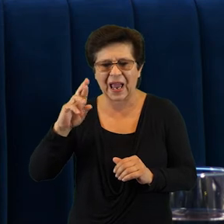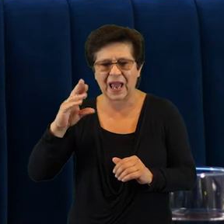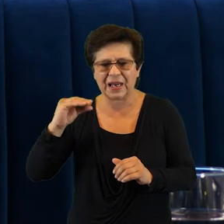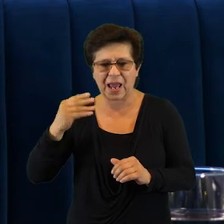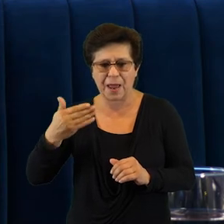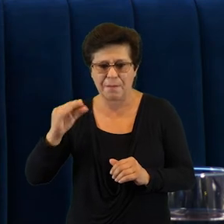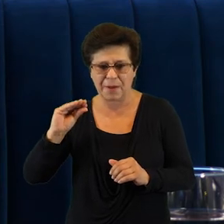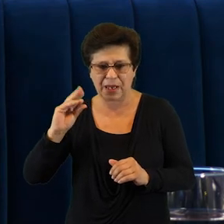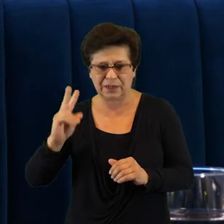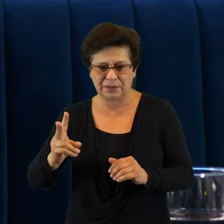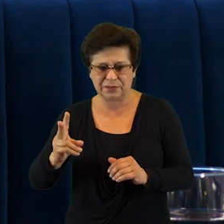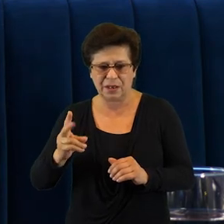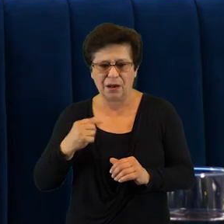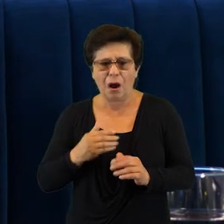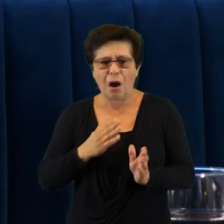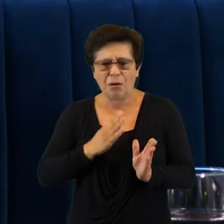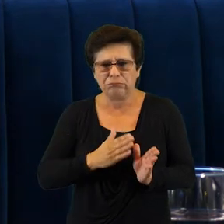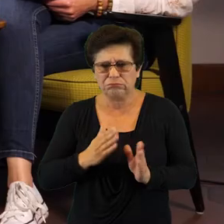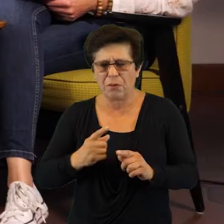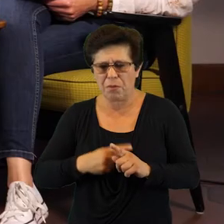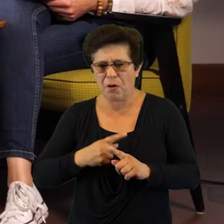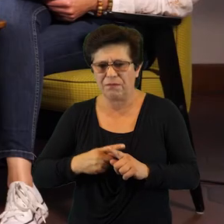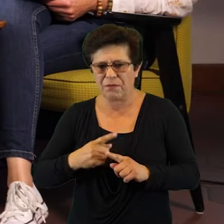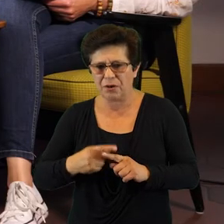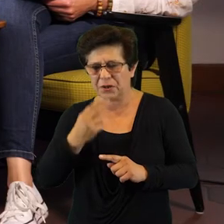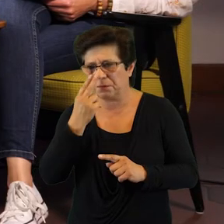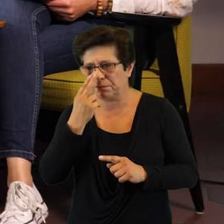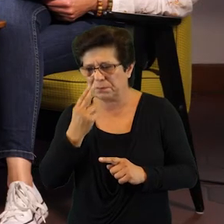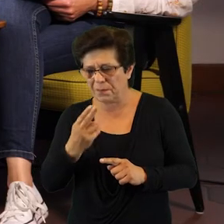I oni zaczęli powoli dostrzegać, że nie rozkazy generałów,